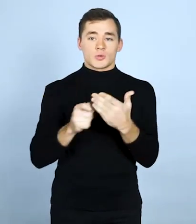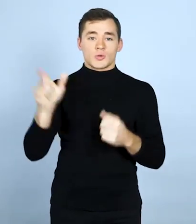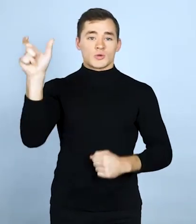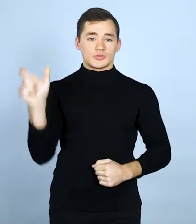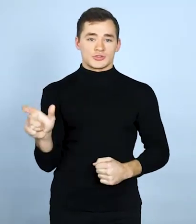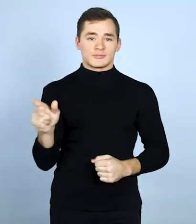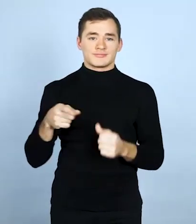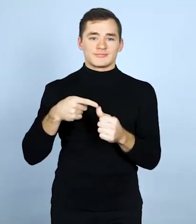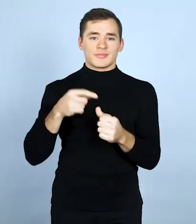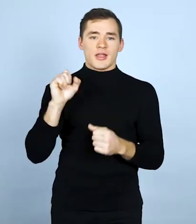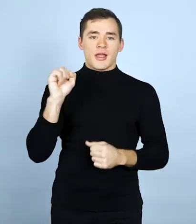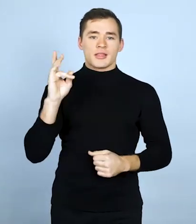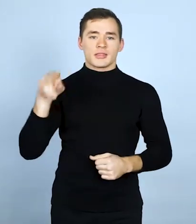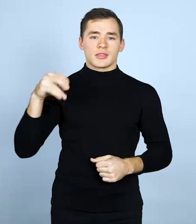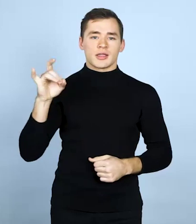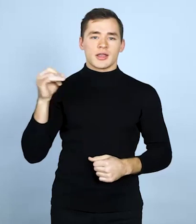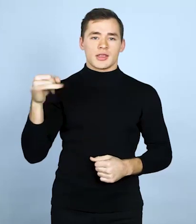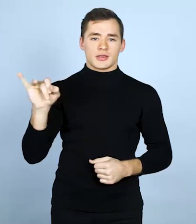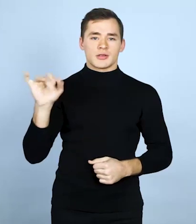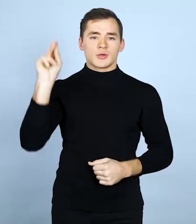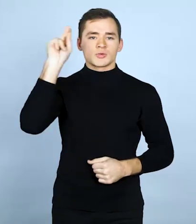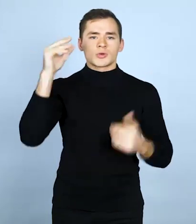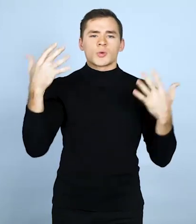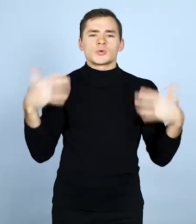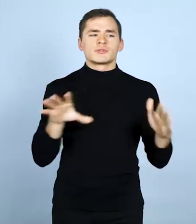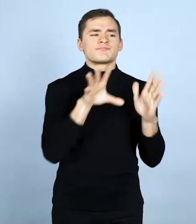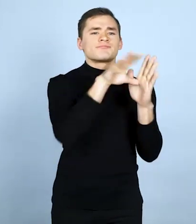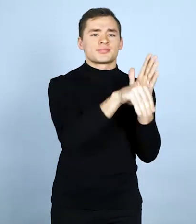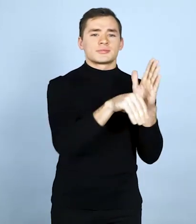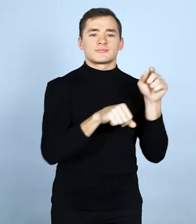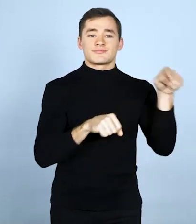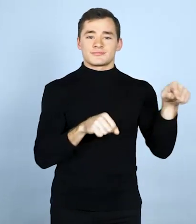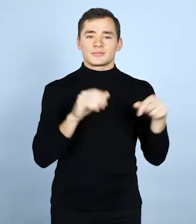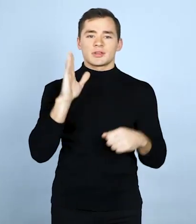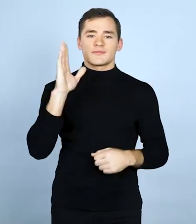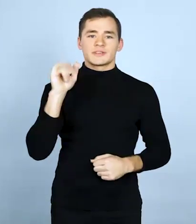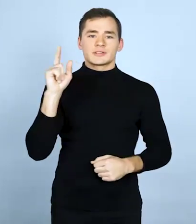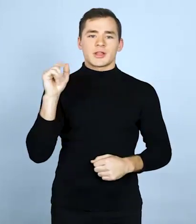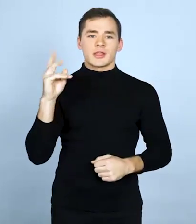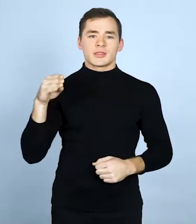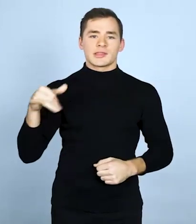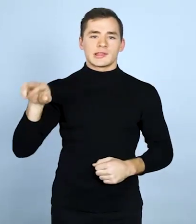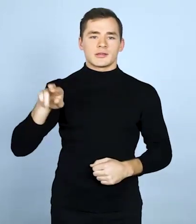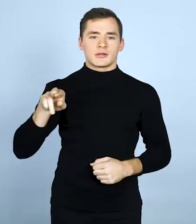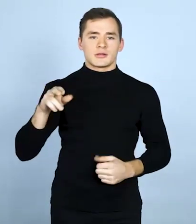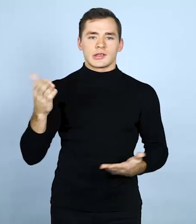что Андрей мог учиться в Византии